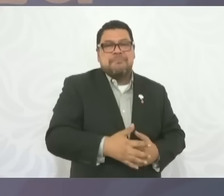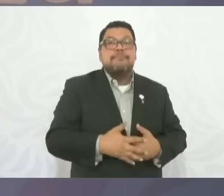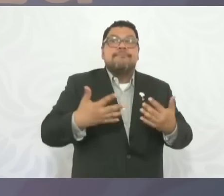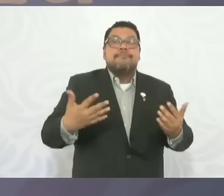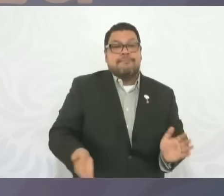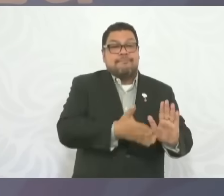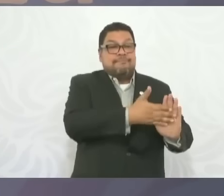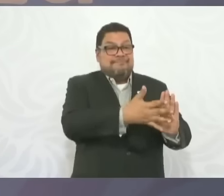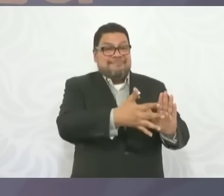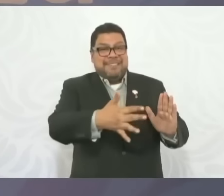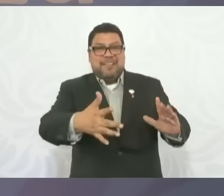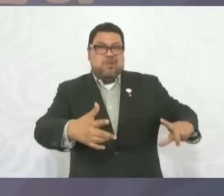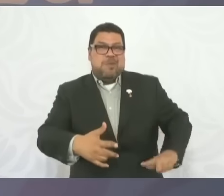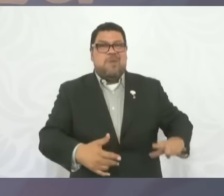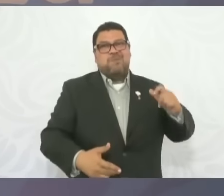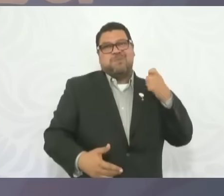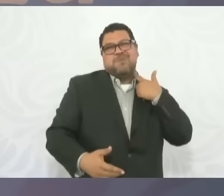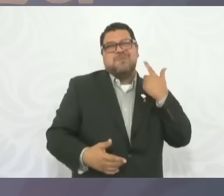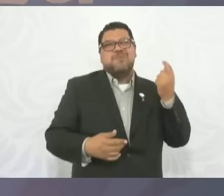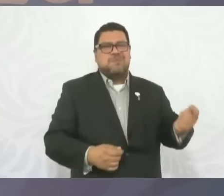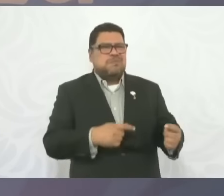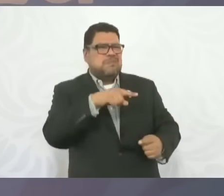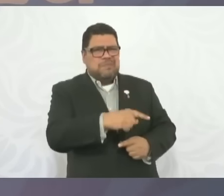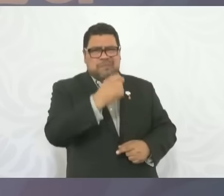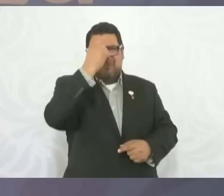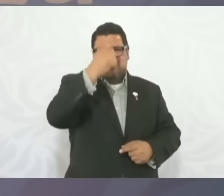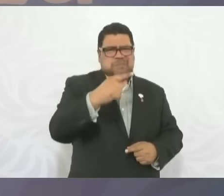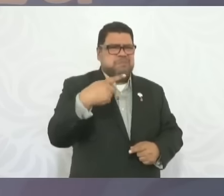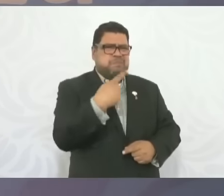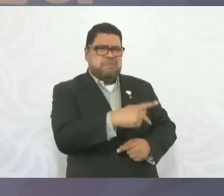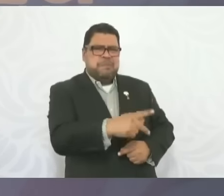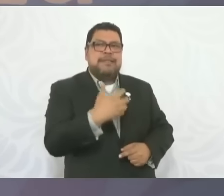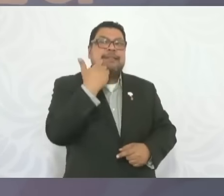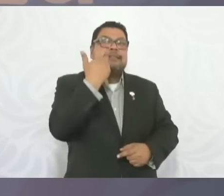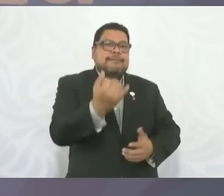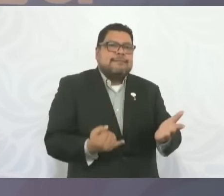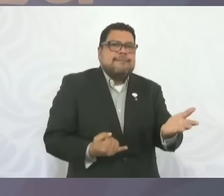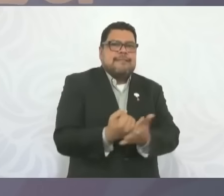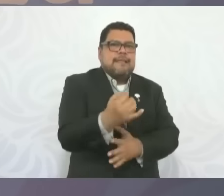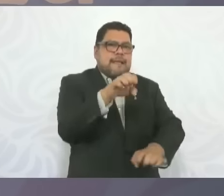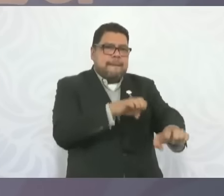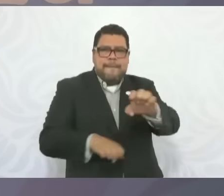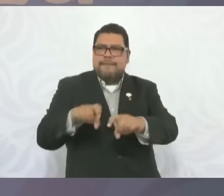neoliberal se impuso una visión que debilitó deliberadamente a las empresas públicas,